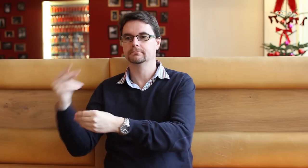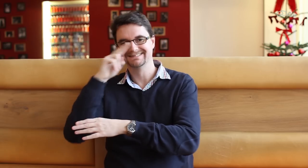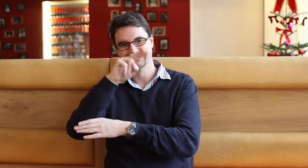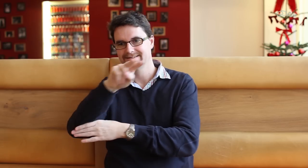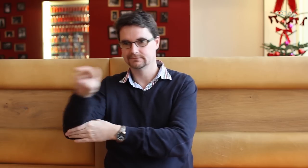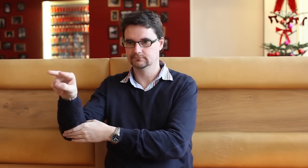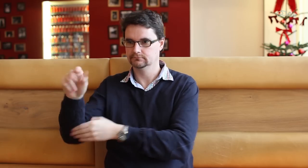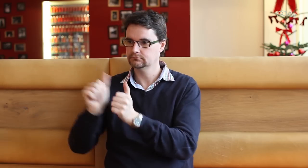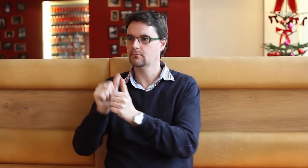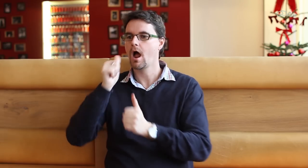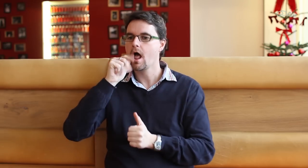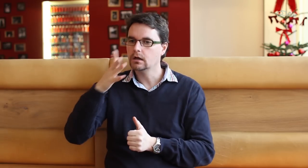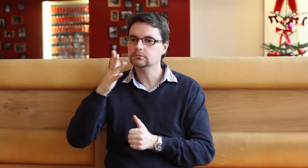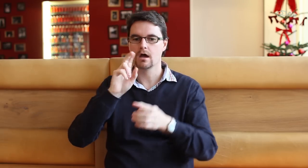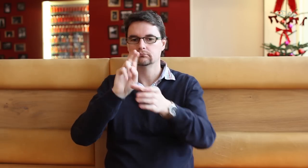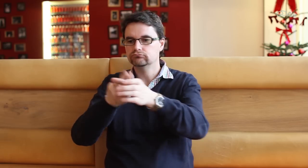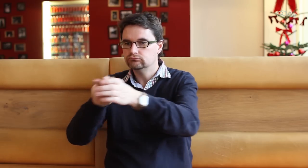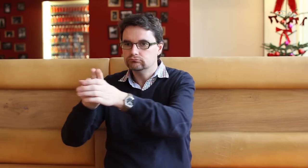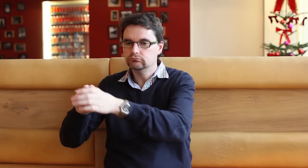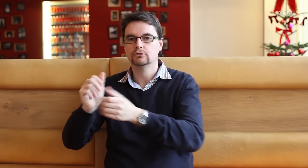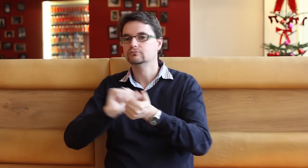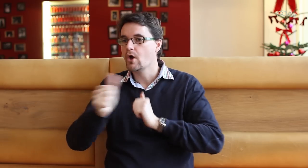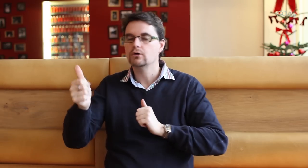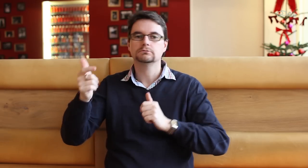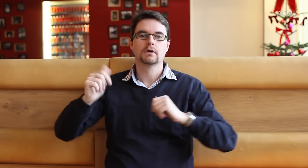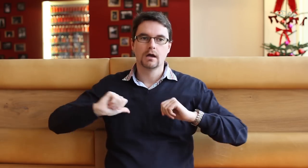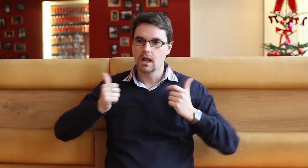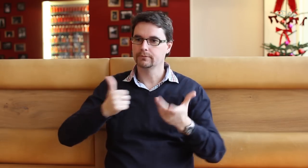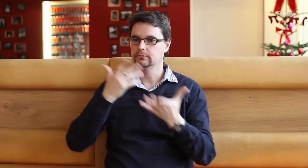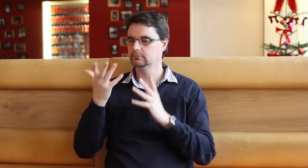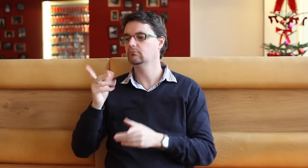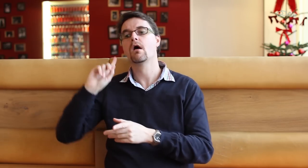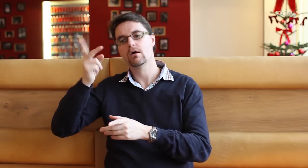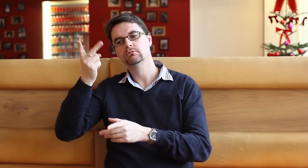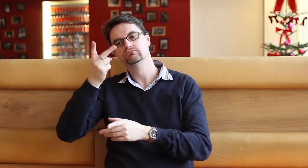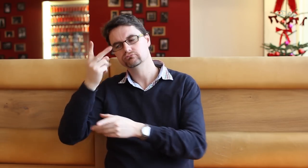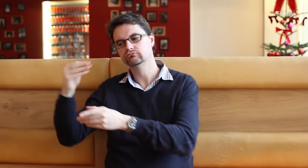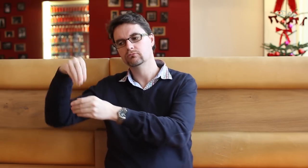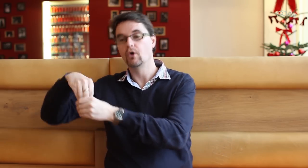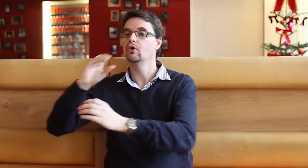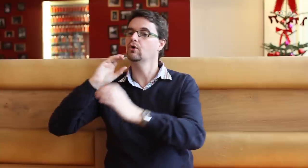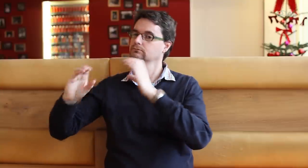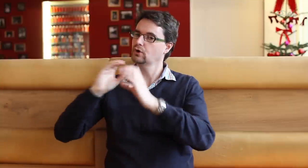Sie sind in meinem Alltag dabei, beim Sport, und selbstverständlich auch bei der Kommunikation, aber eben nicht so wie ein Dolmetscher.